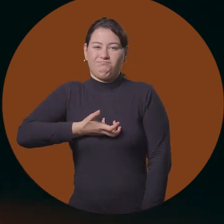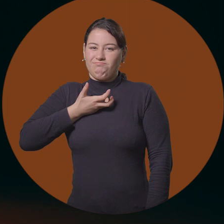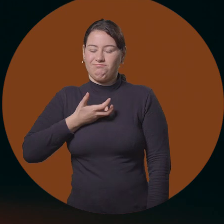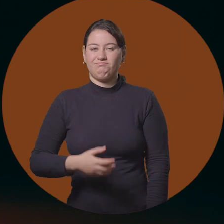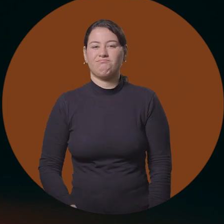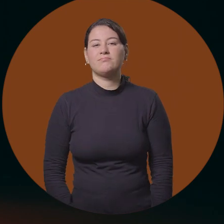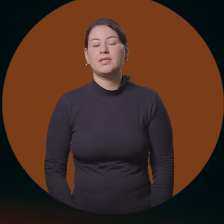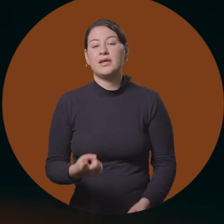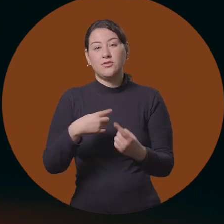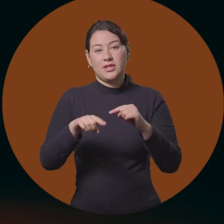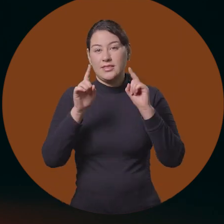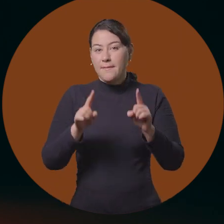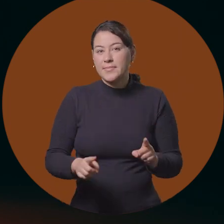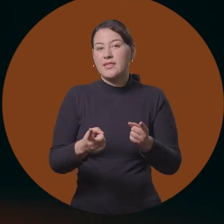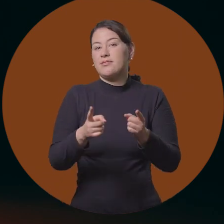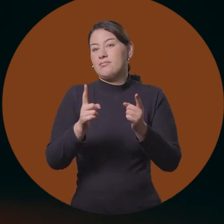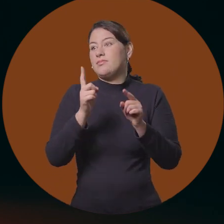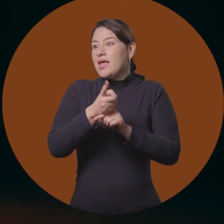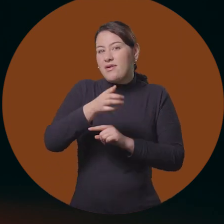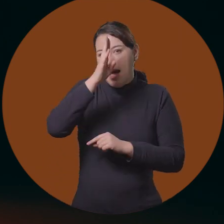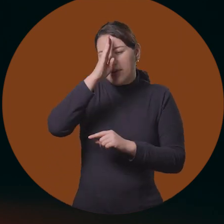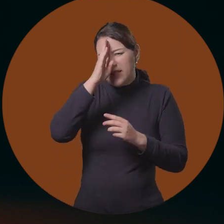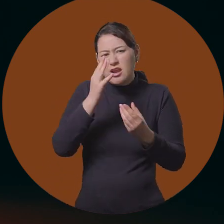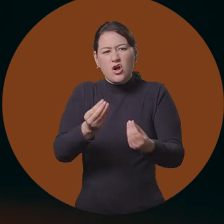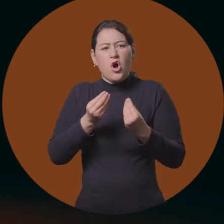Entonces también tenemos que aprender eso, cómo me manejo en esa diversidad.